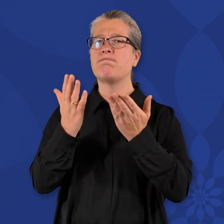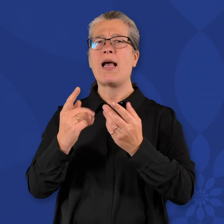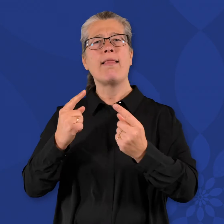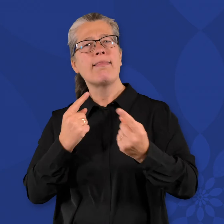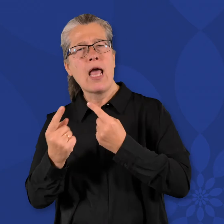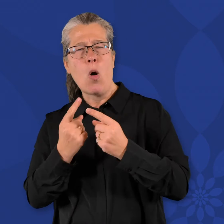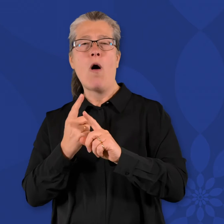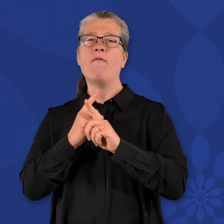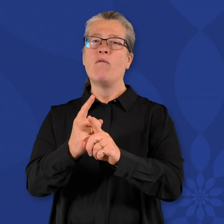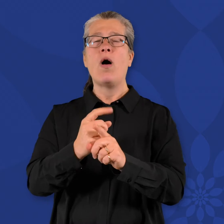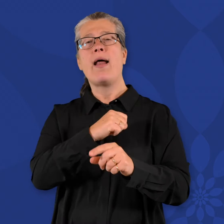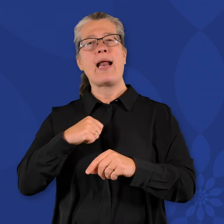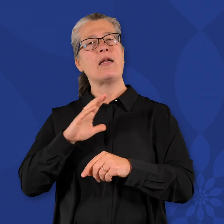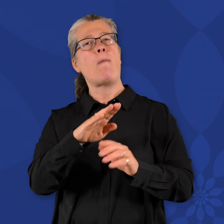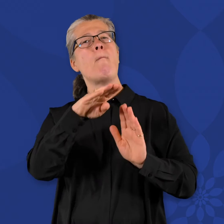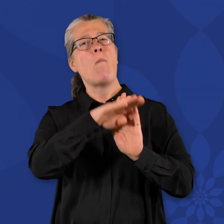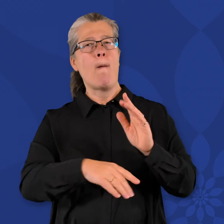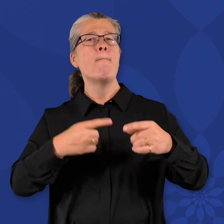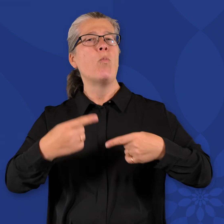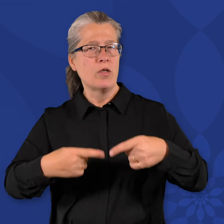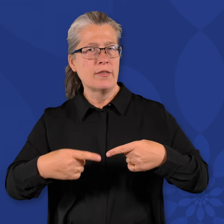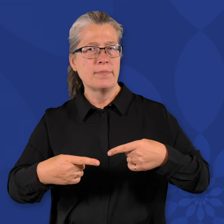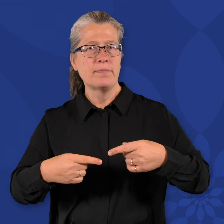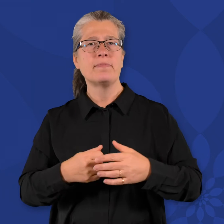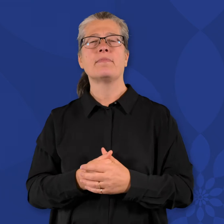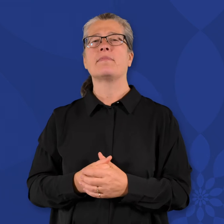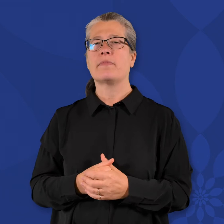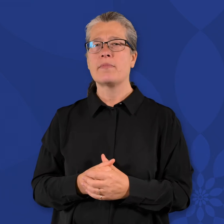i enlighet med den politik som fastställdes i regeringsprogrammet.